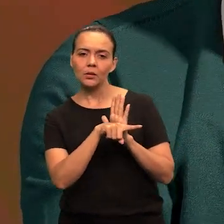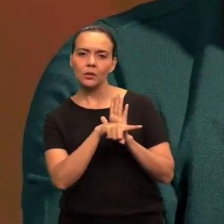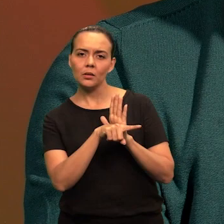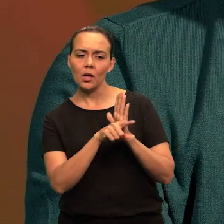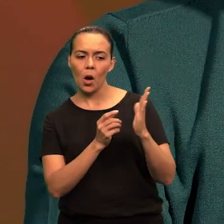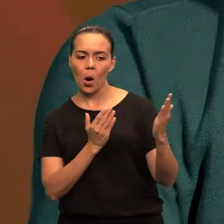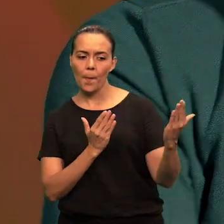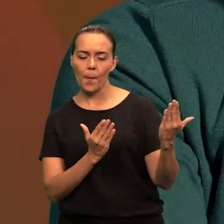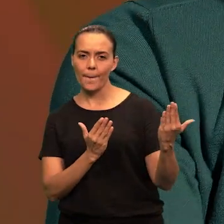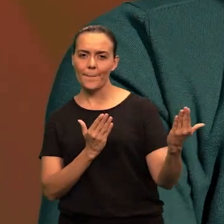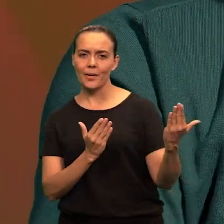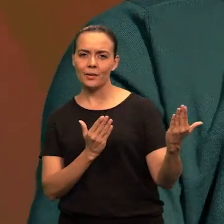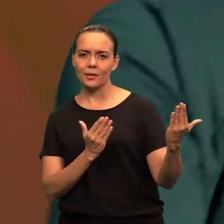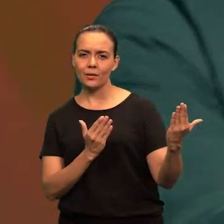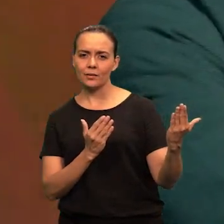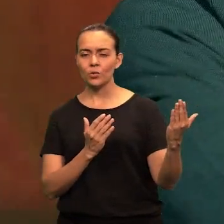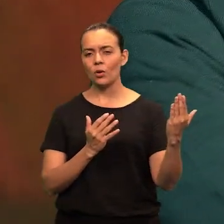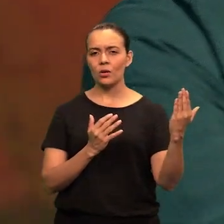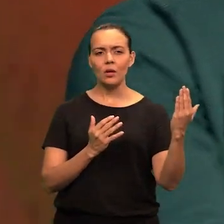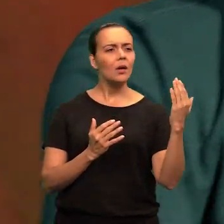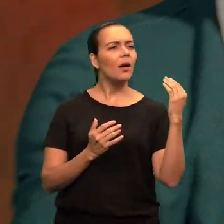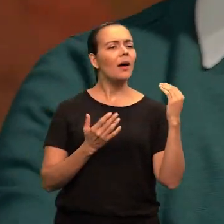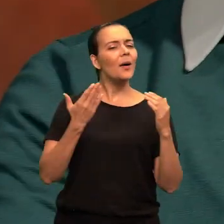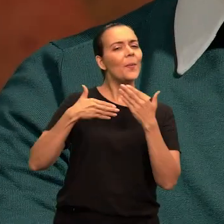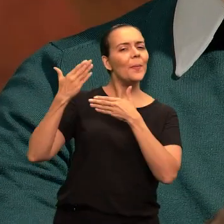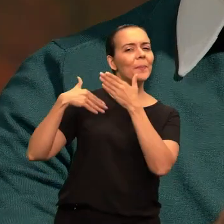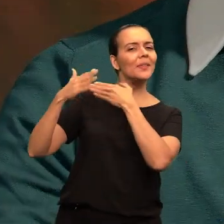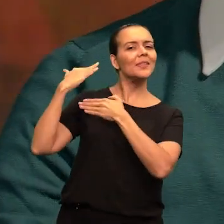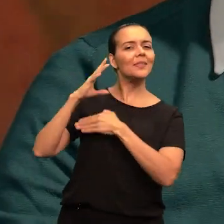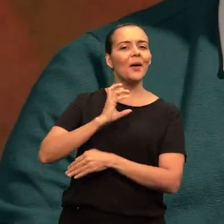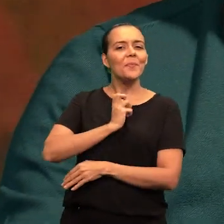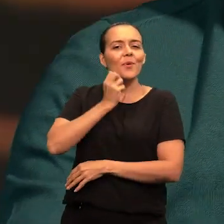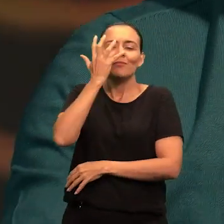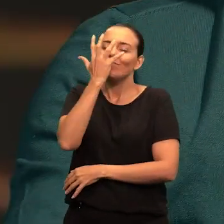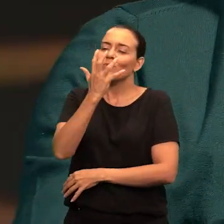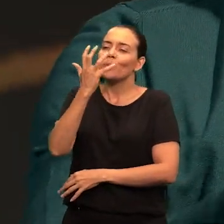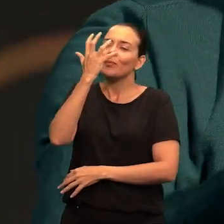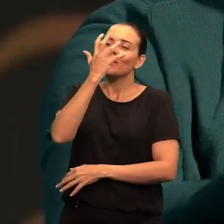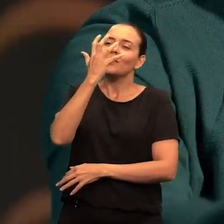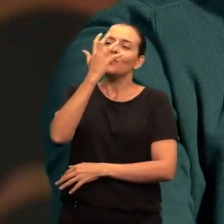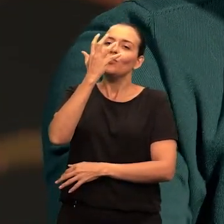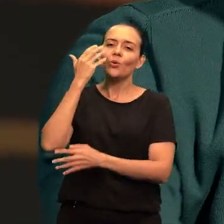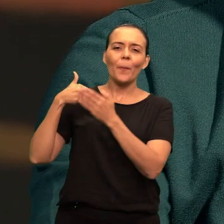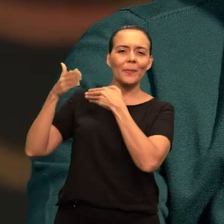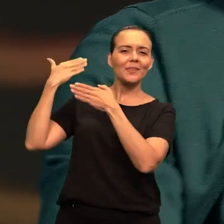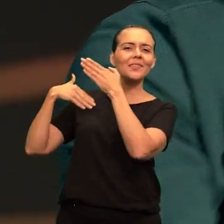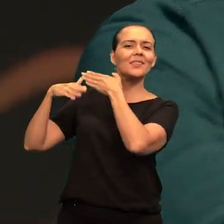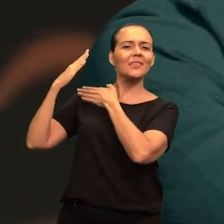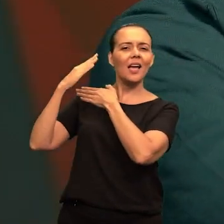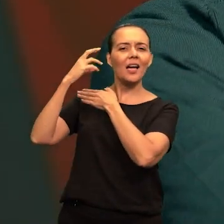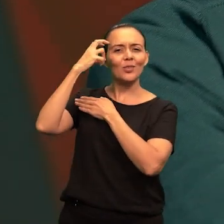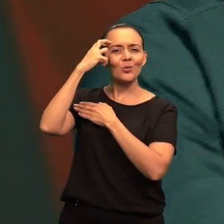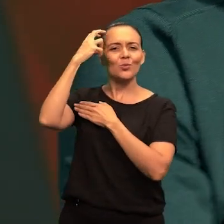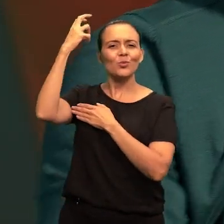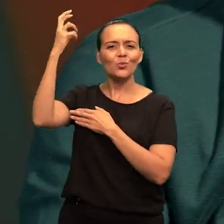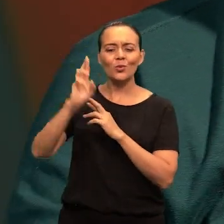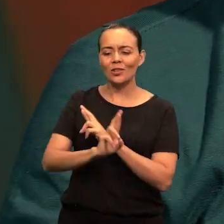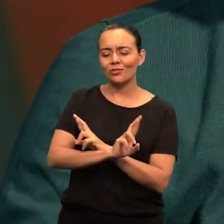como no passado, esse outro já foi o amor romântico, esse outro já foi a experiência de outras culturas, a alteridade.